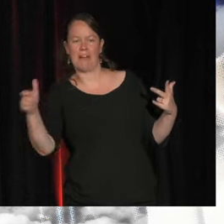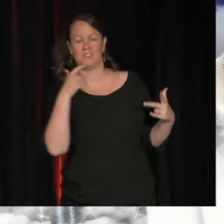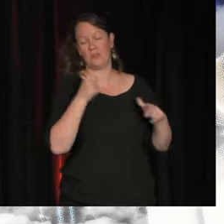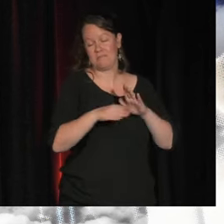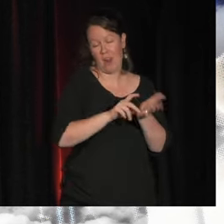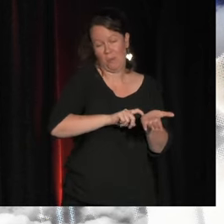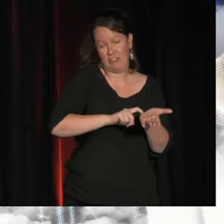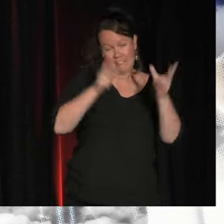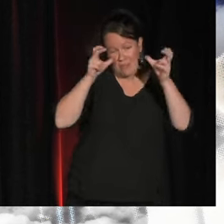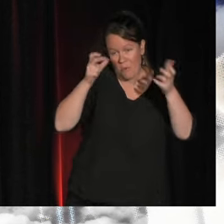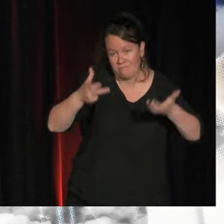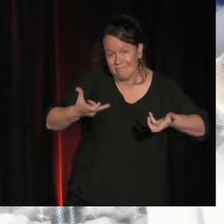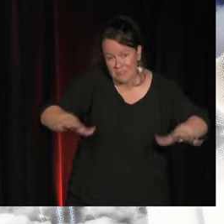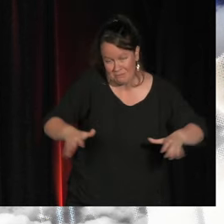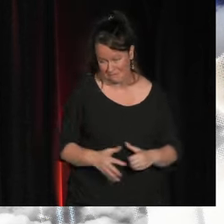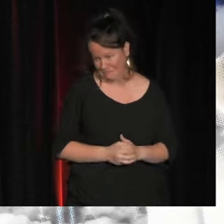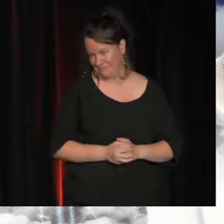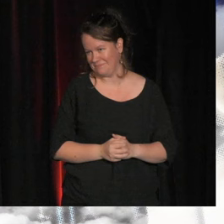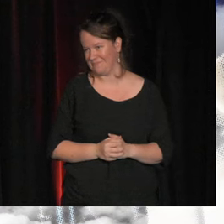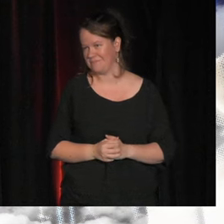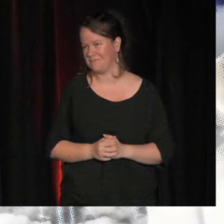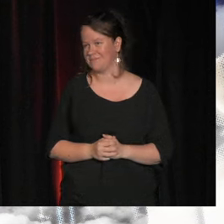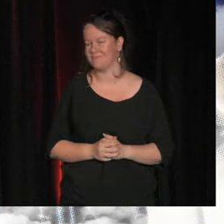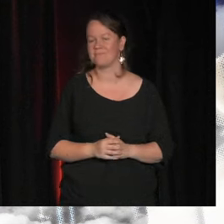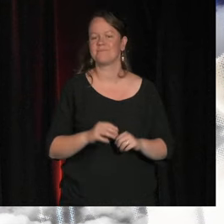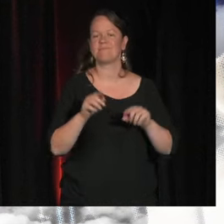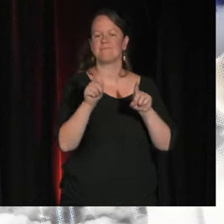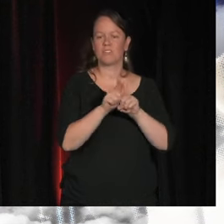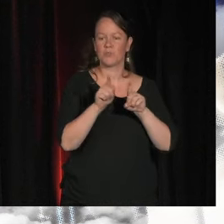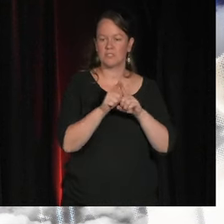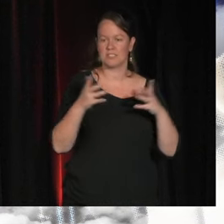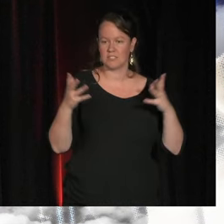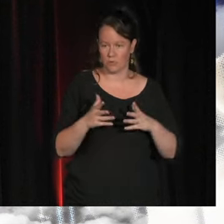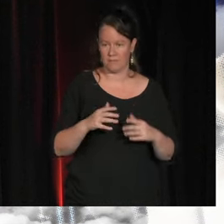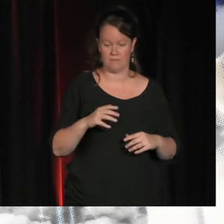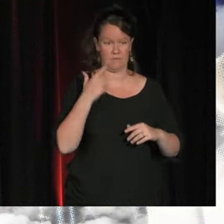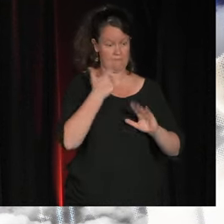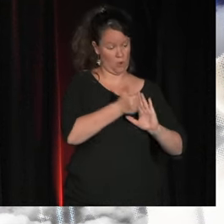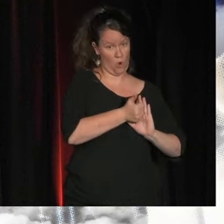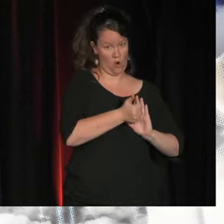C'est ça qu'il faut retenir. Et il y a la possibilité de changer de héros en cours de partie, une fois qu'on est au spawn.